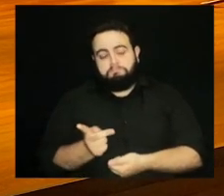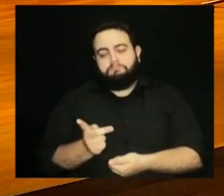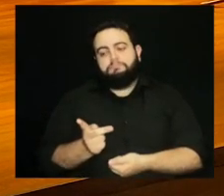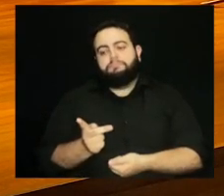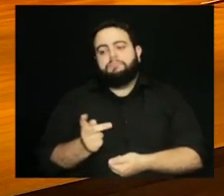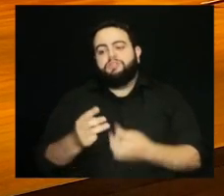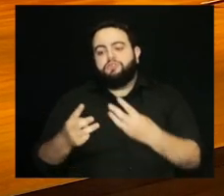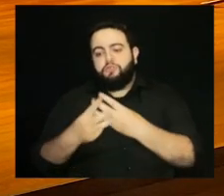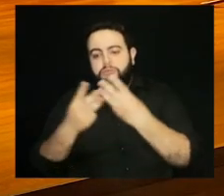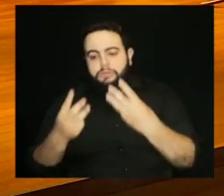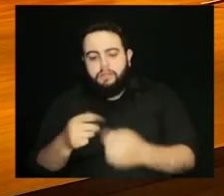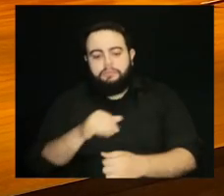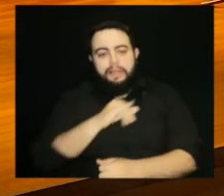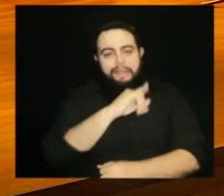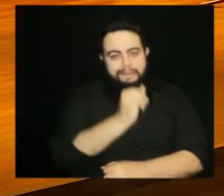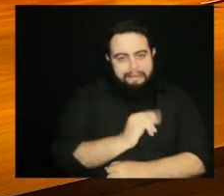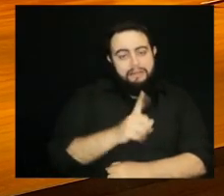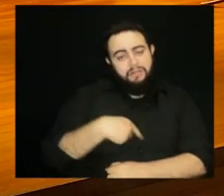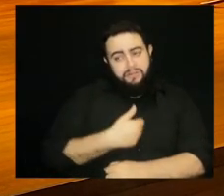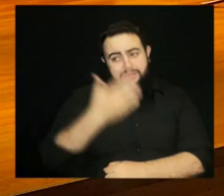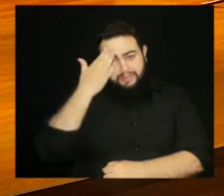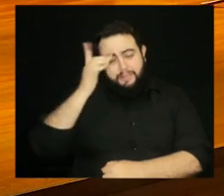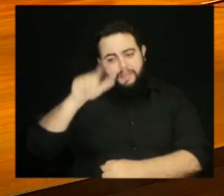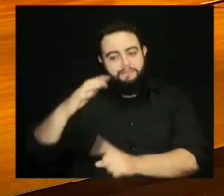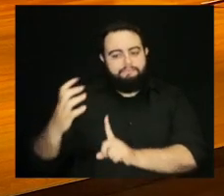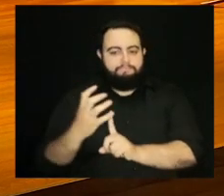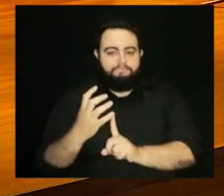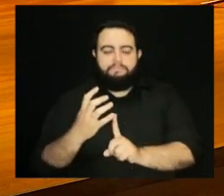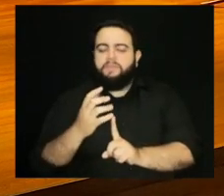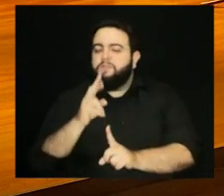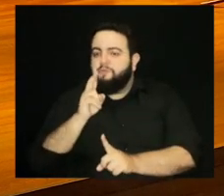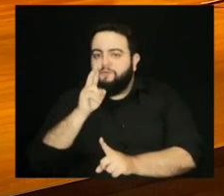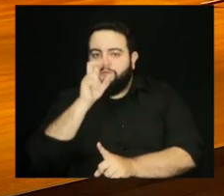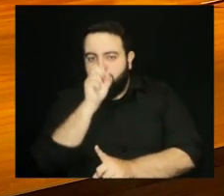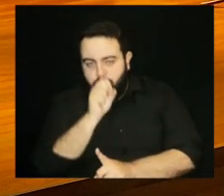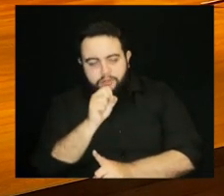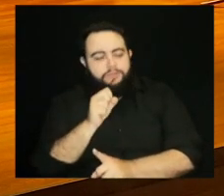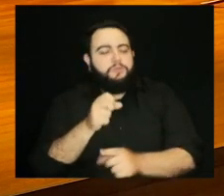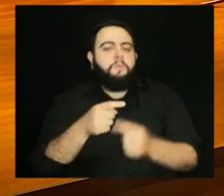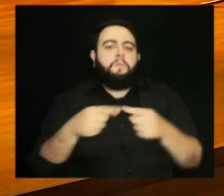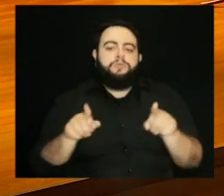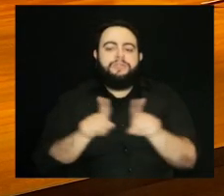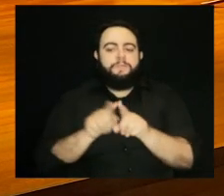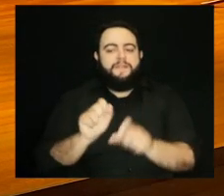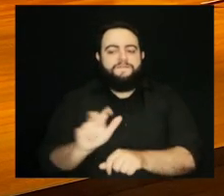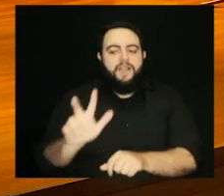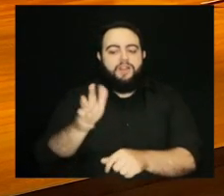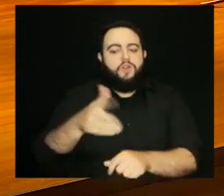gente sabe, com fortíssimas tradições musicais e que valorizam muito a música. Logo ao lado a